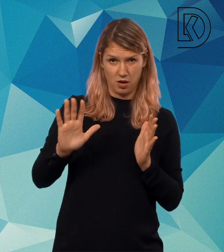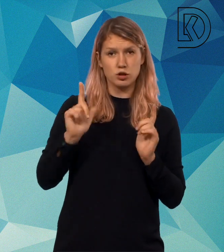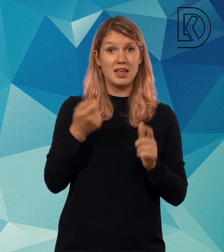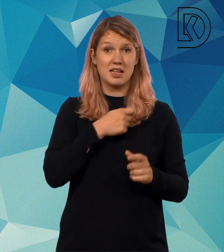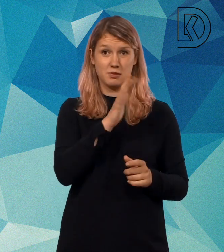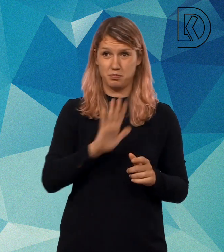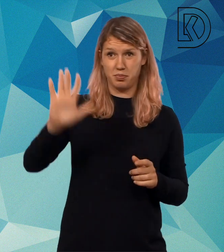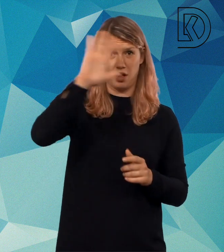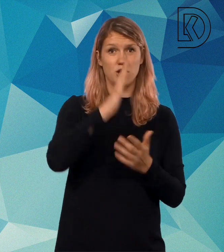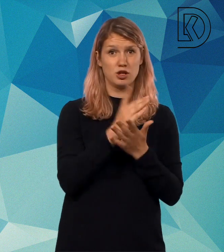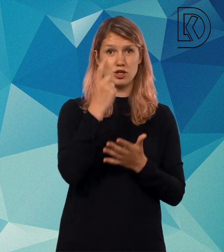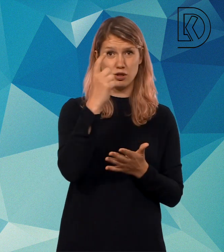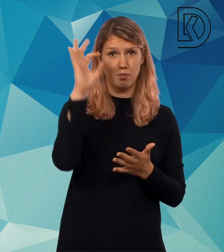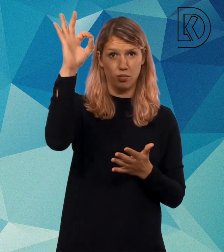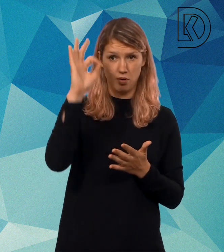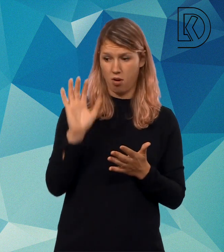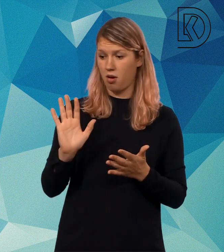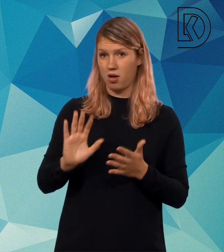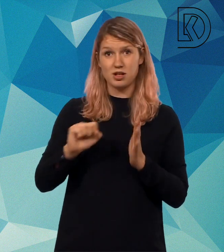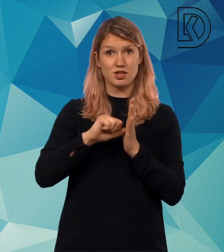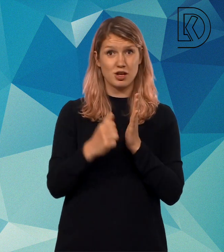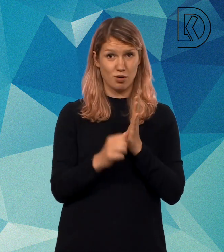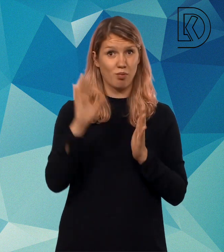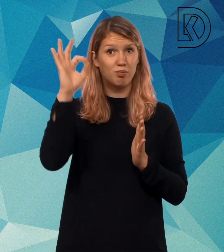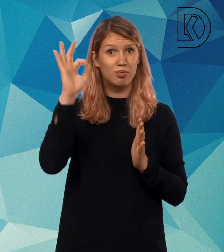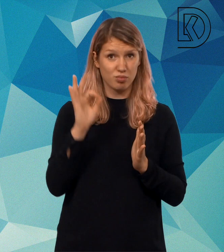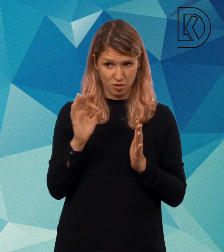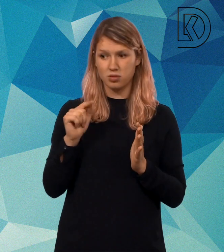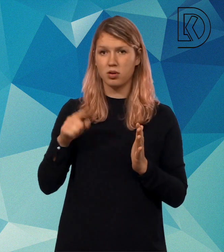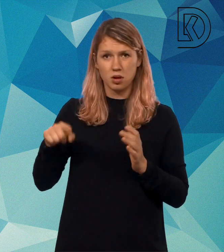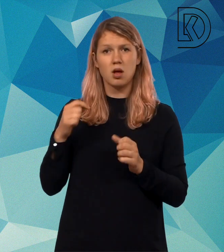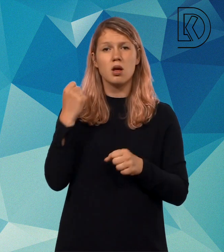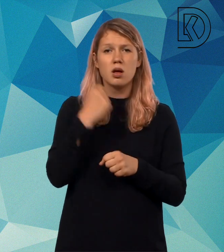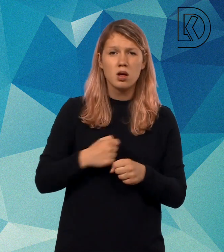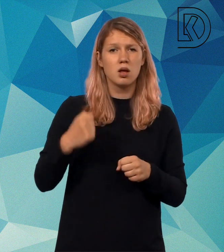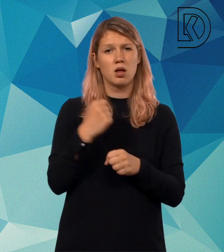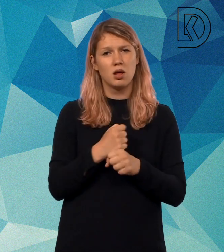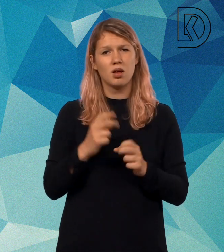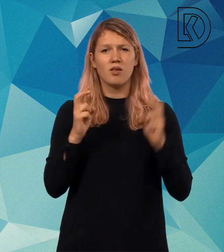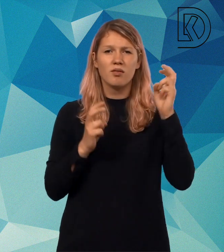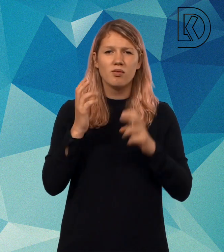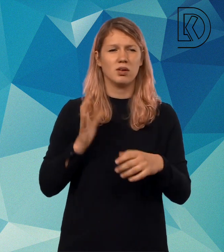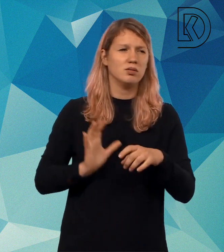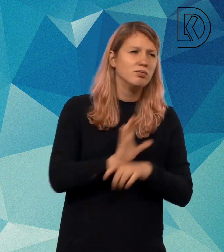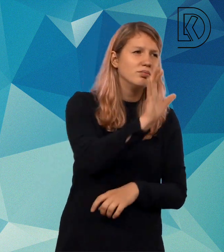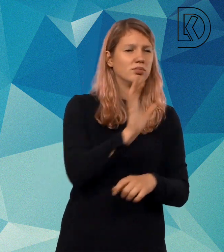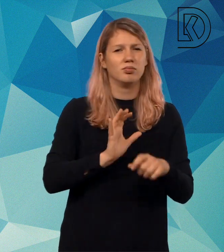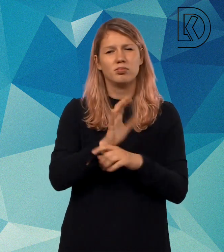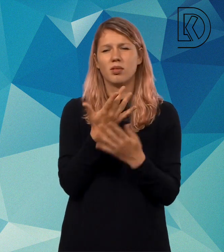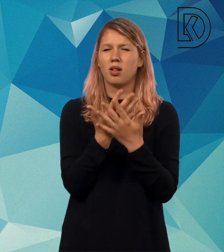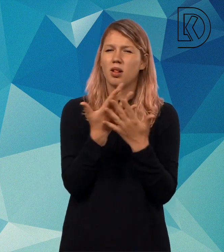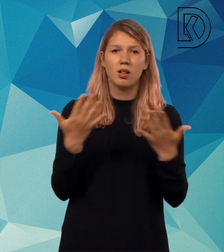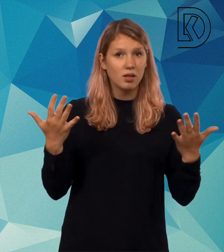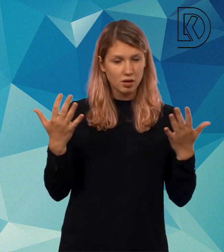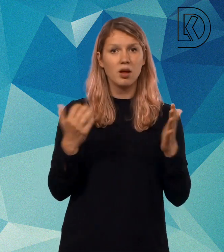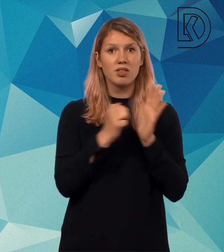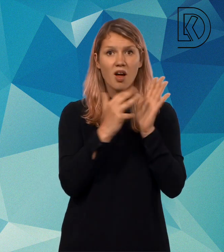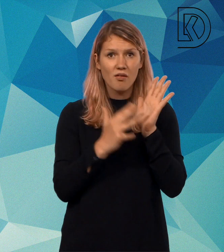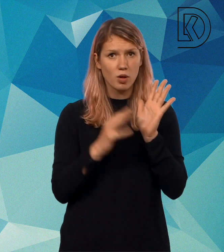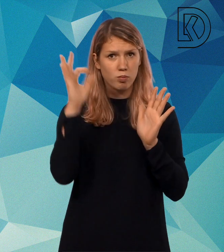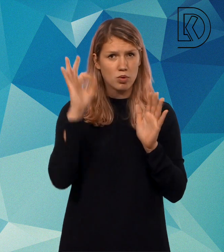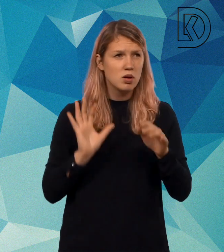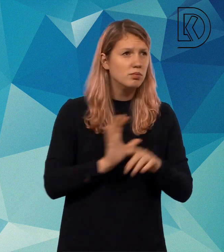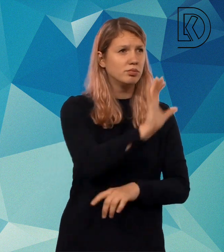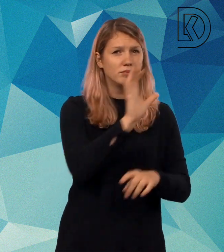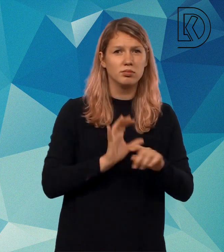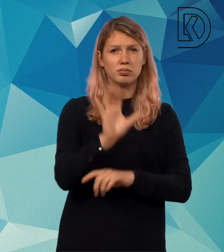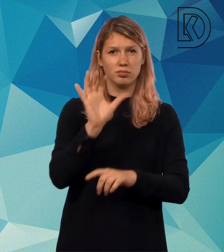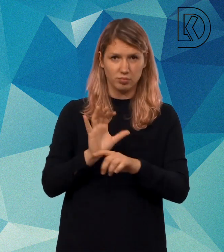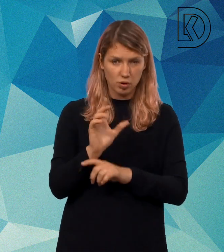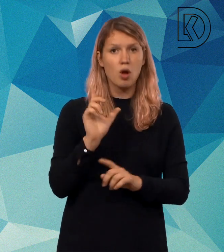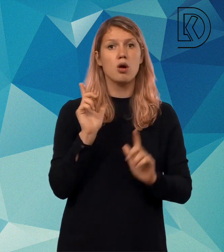tačiau čia yra pagaminama net 19 proc. bendrojo vidaus produkto.